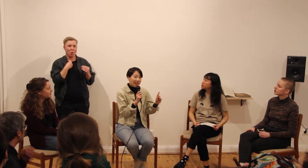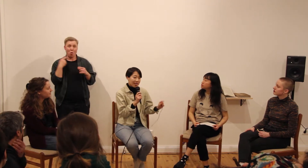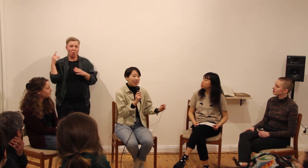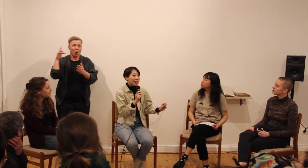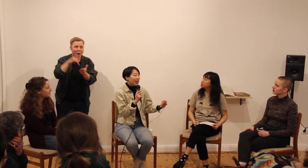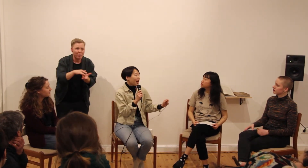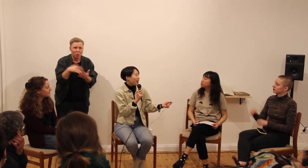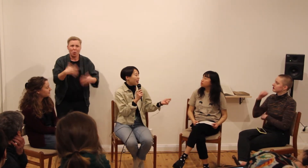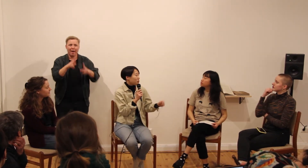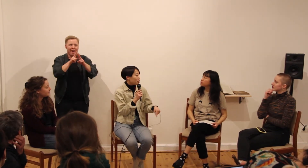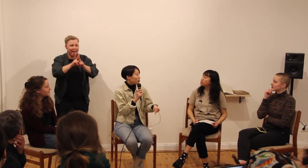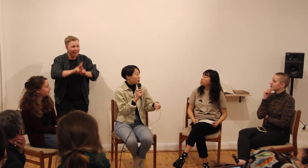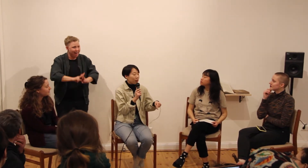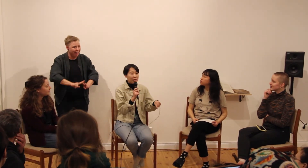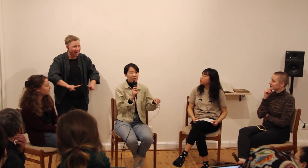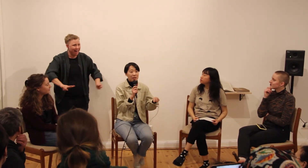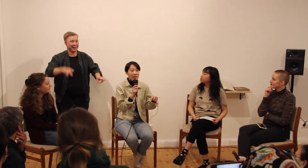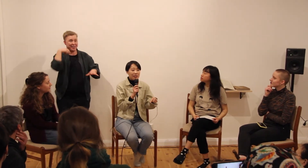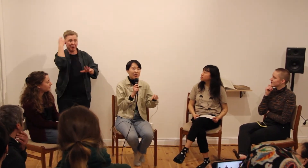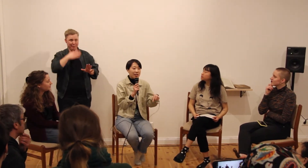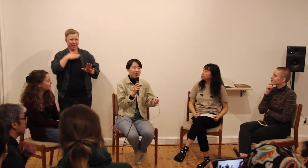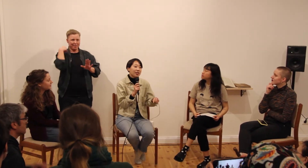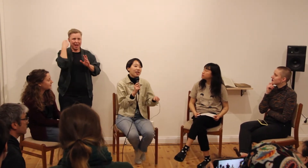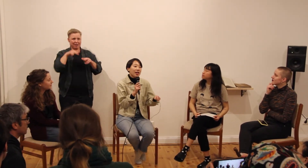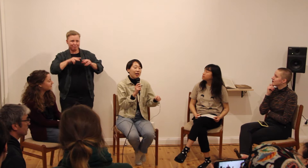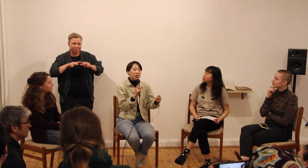weil letztes Jahr, als ich zum Korea Verband kam,